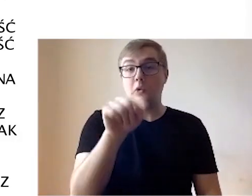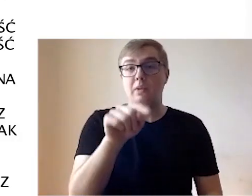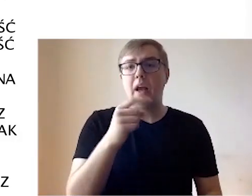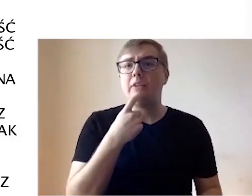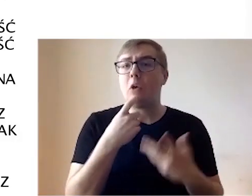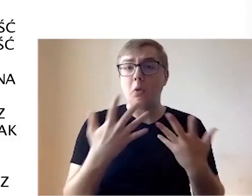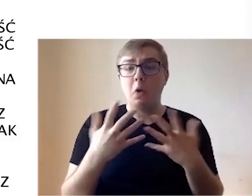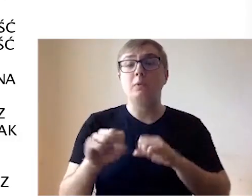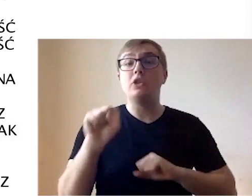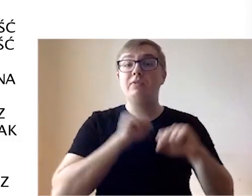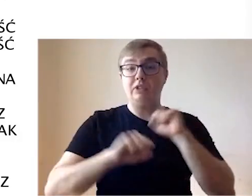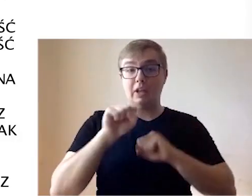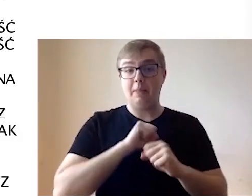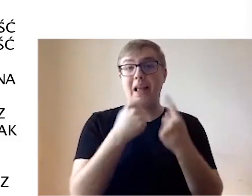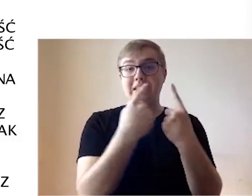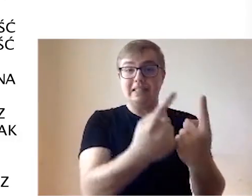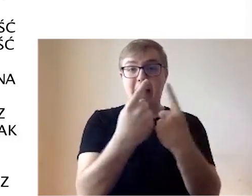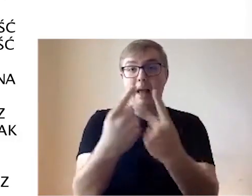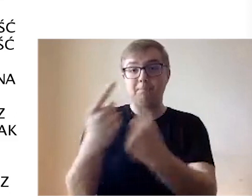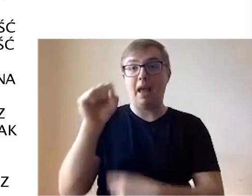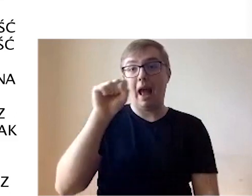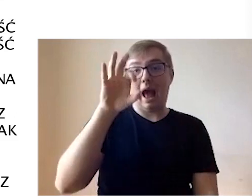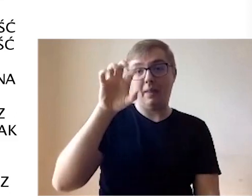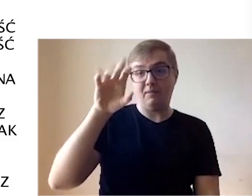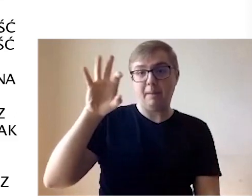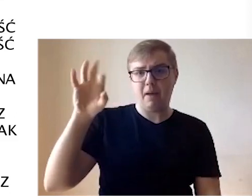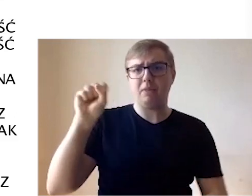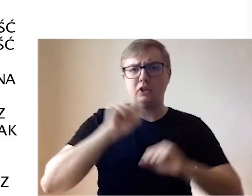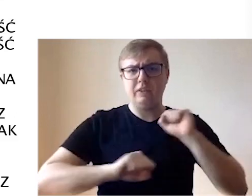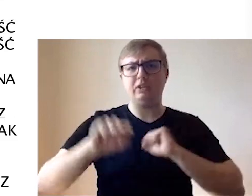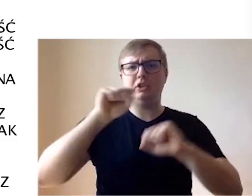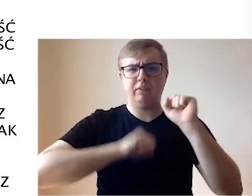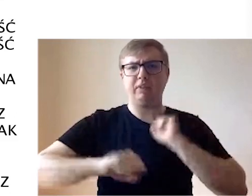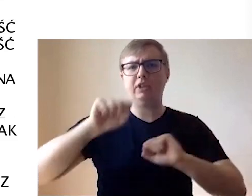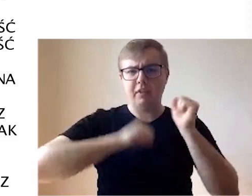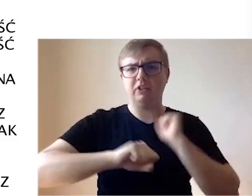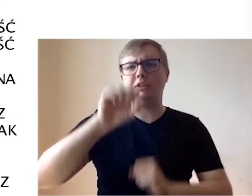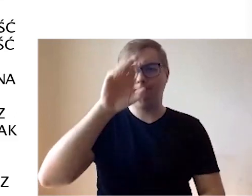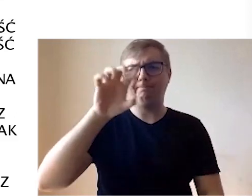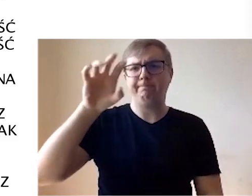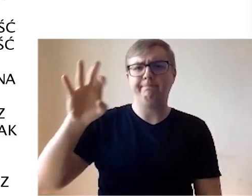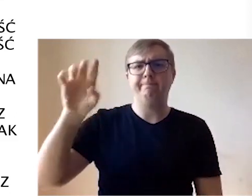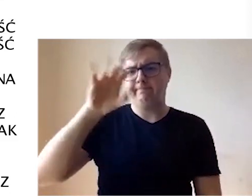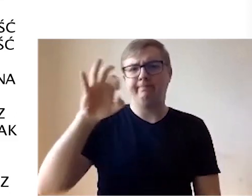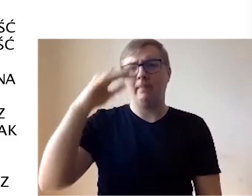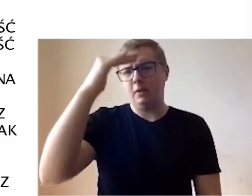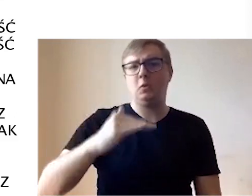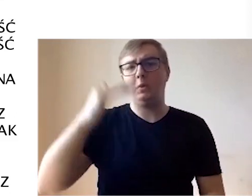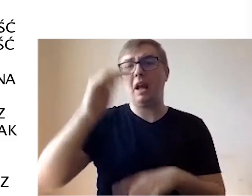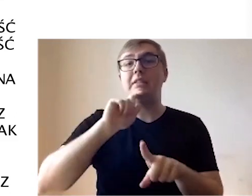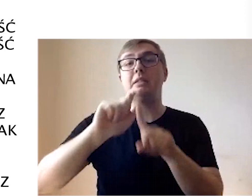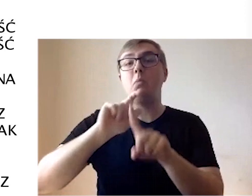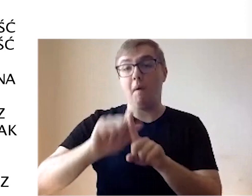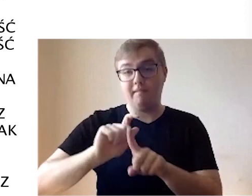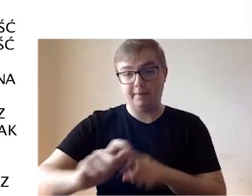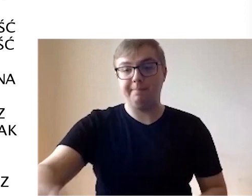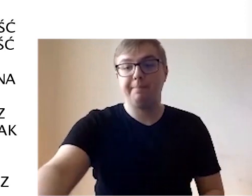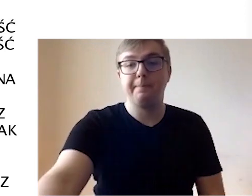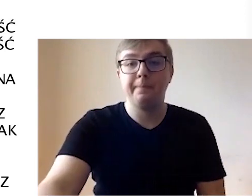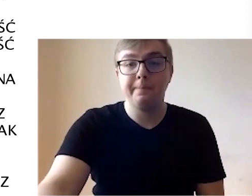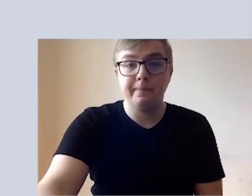To jest ćwiczenie dla Was z literowania.